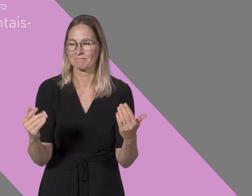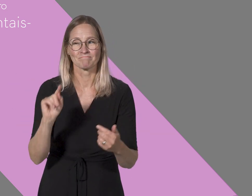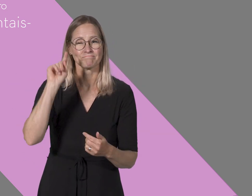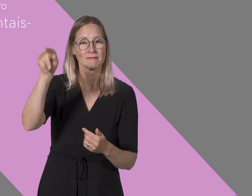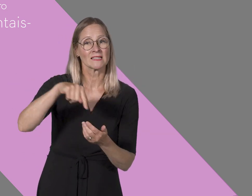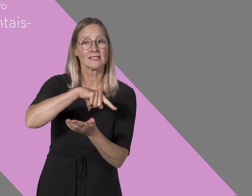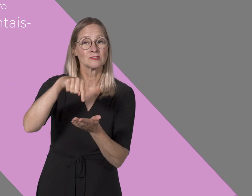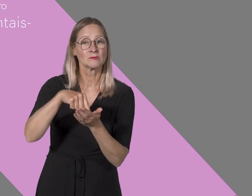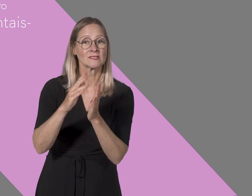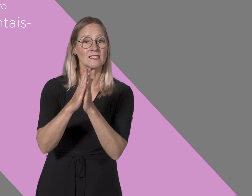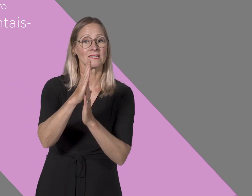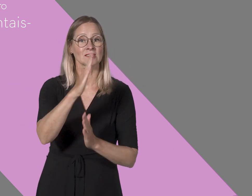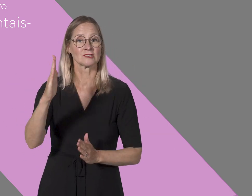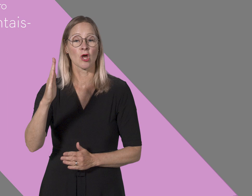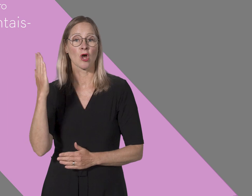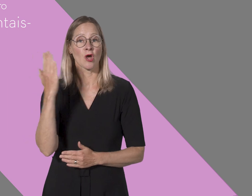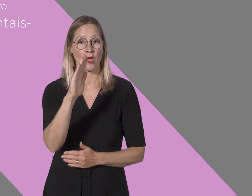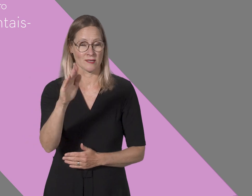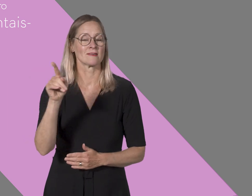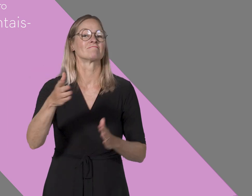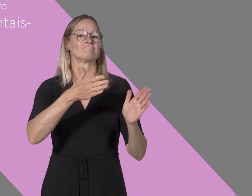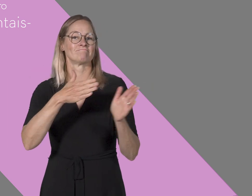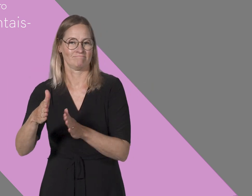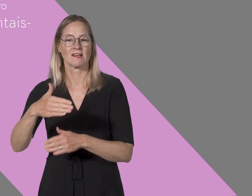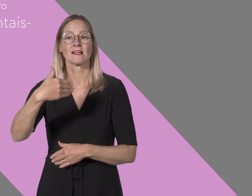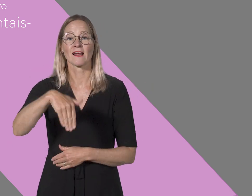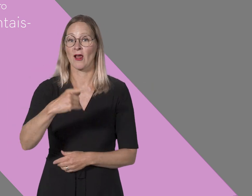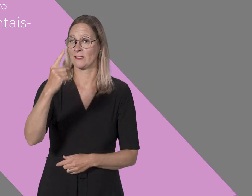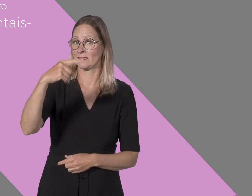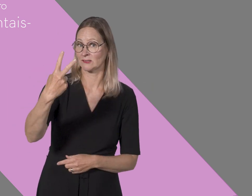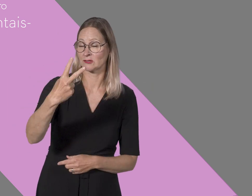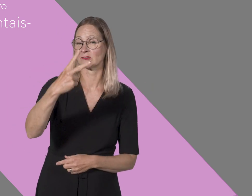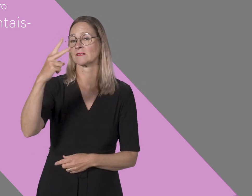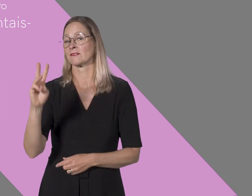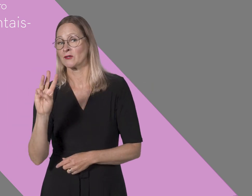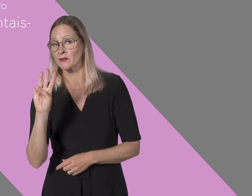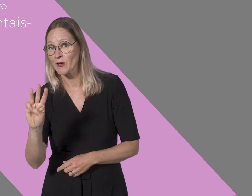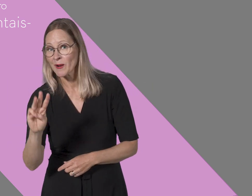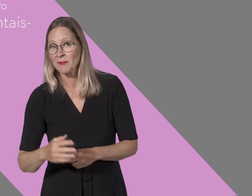joka järjestetään keskustakirjasto Oodissa lauantaina 11.2. klo 12-15.